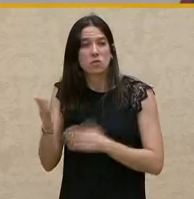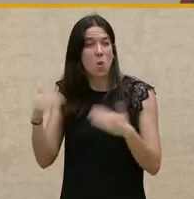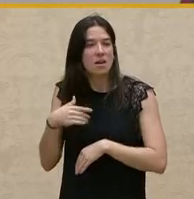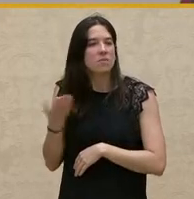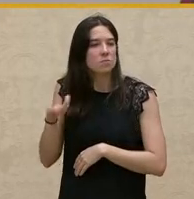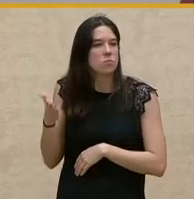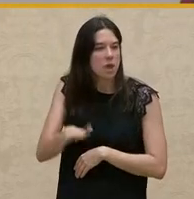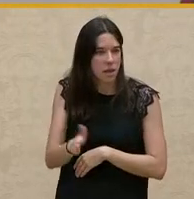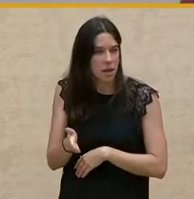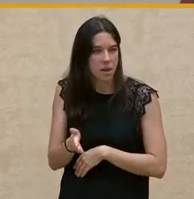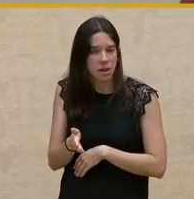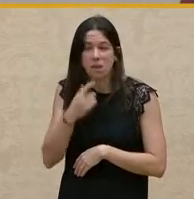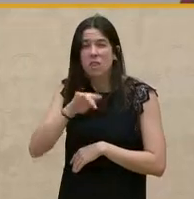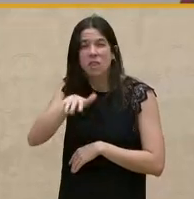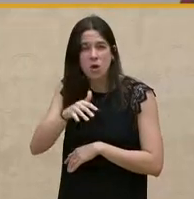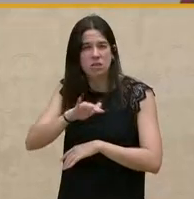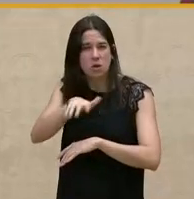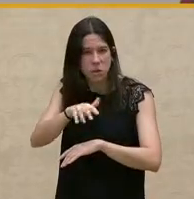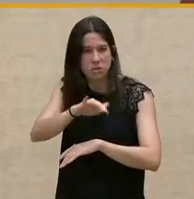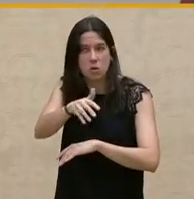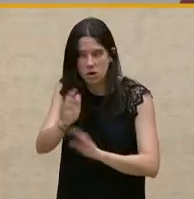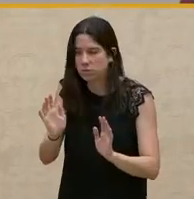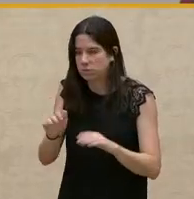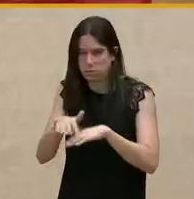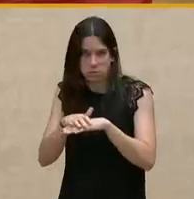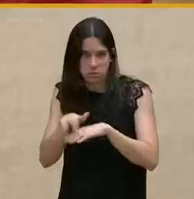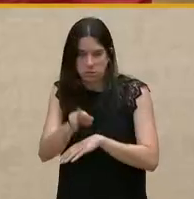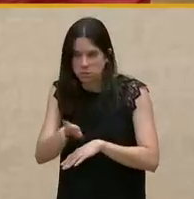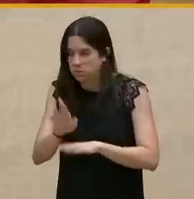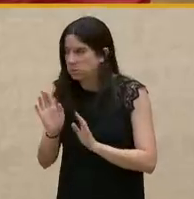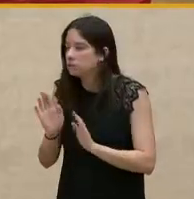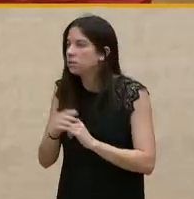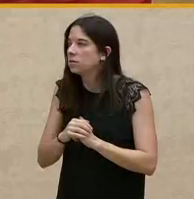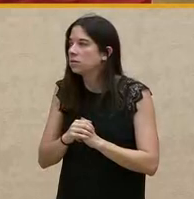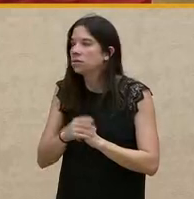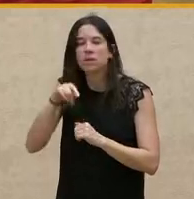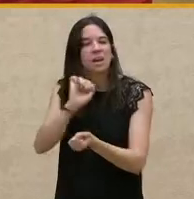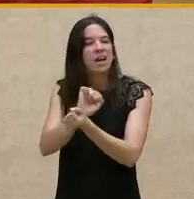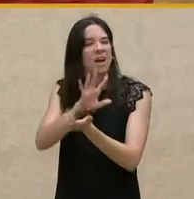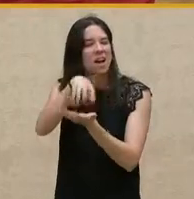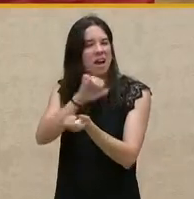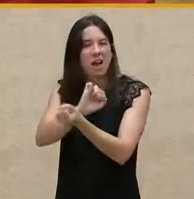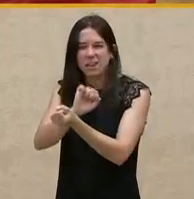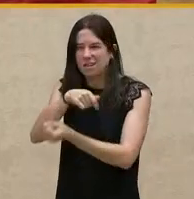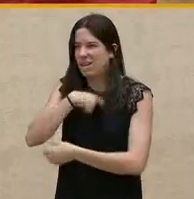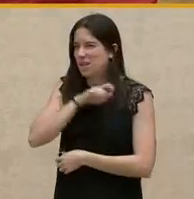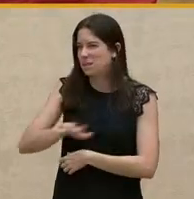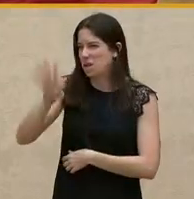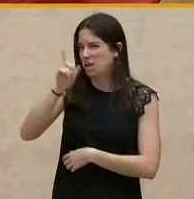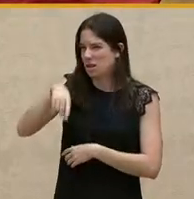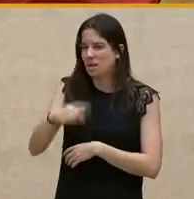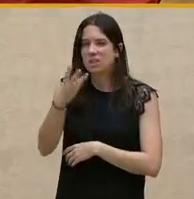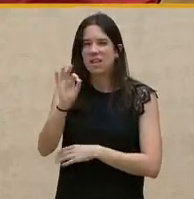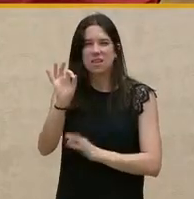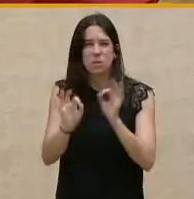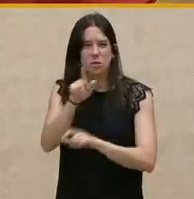podido acceder a ella. Perdonad la redundancia. Las cárceles españolas. El 30% de los reclusos son